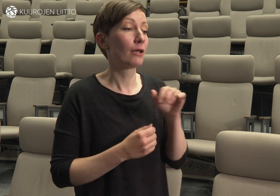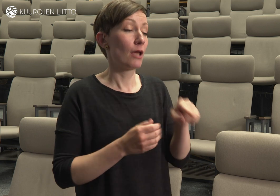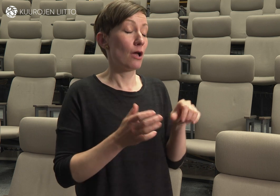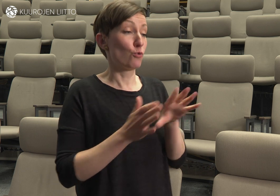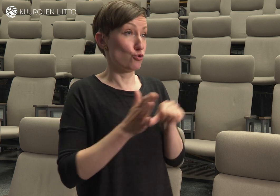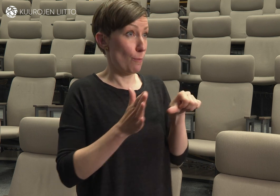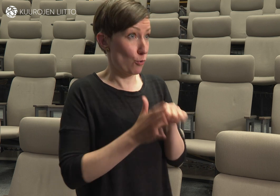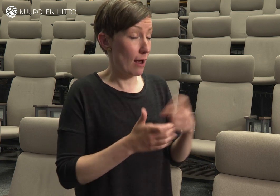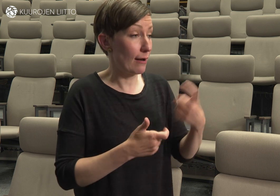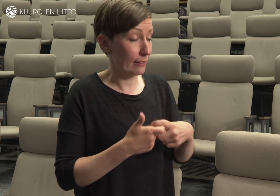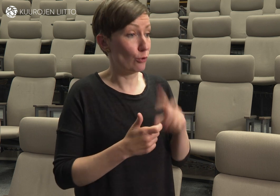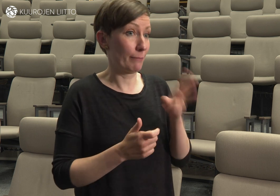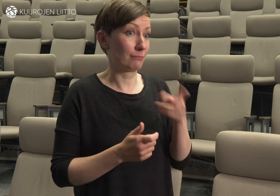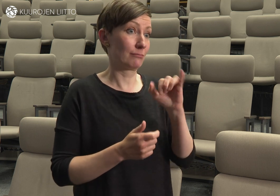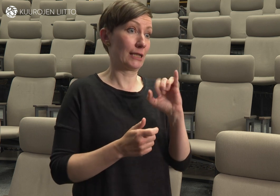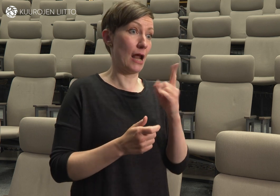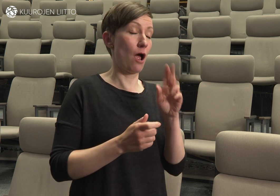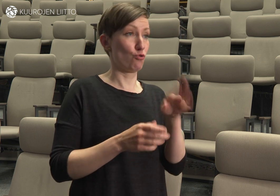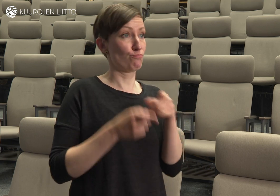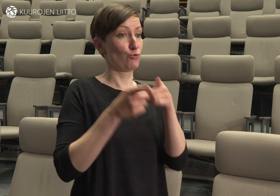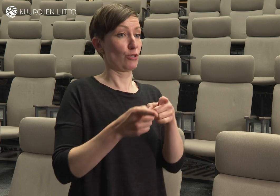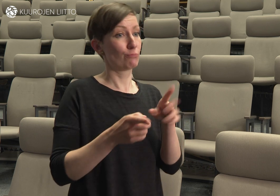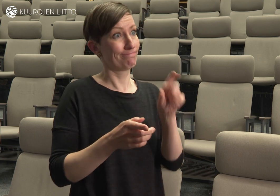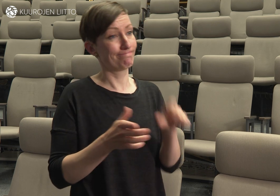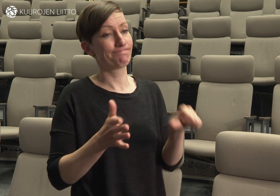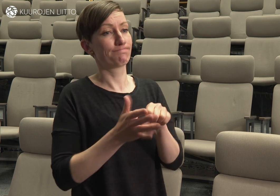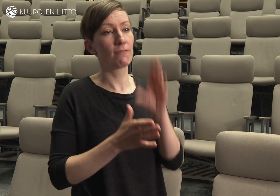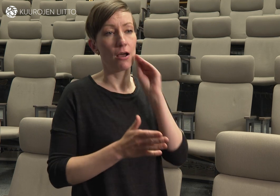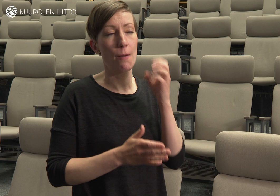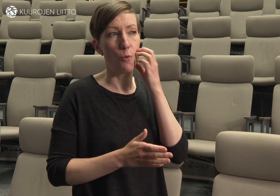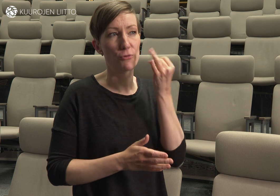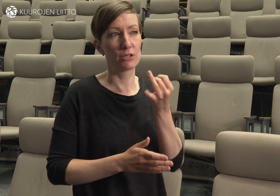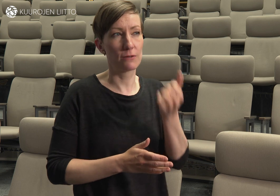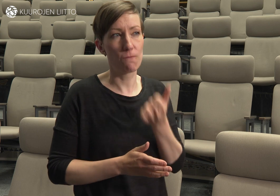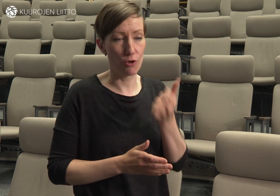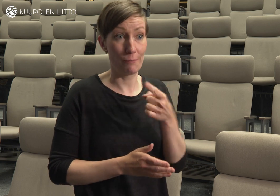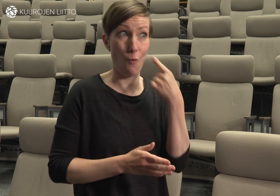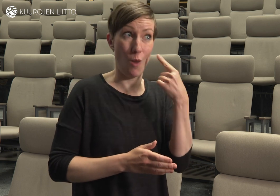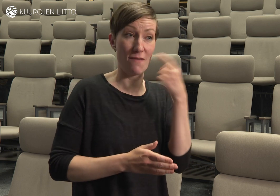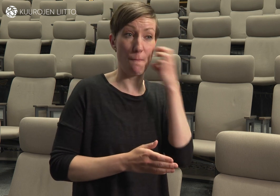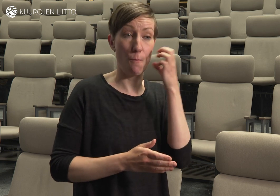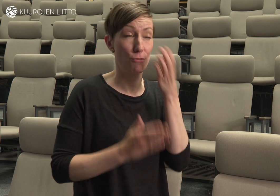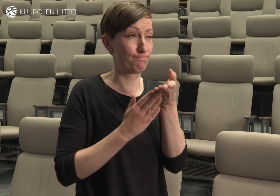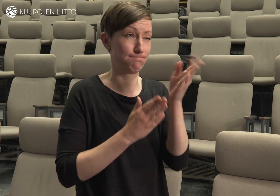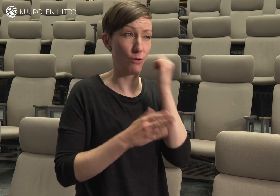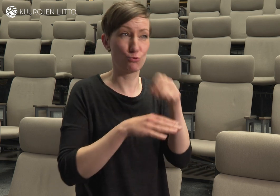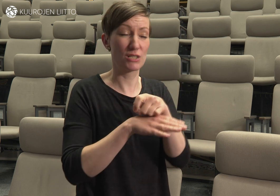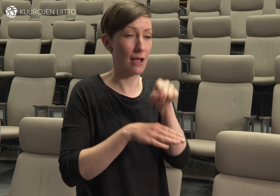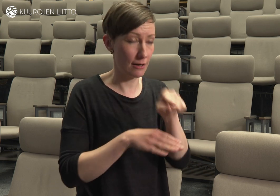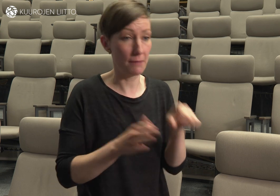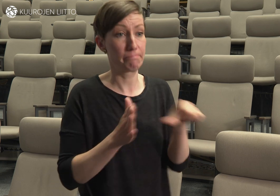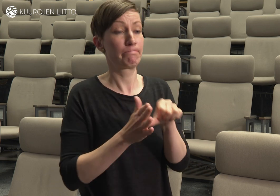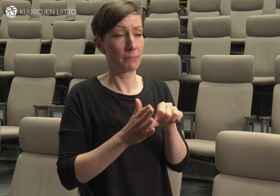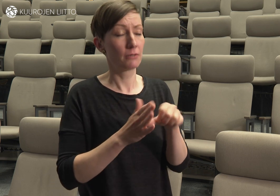Idaa syytettiin siis 70-vuotiaan kuulevan mummon ryöstömurhasta, -